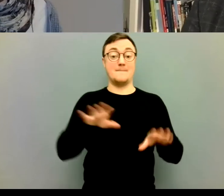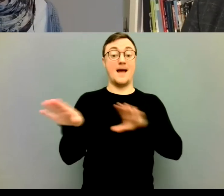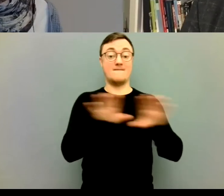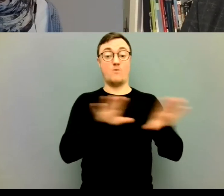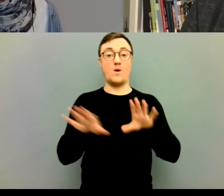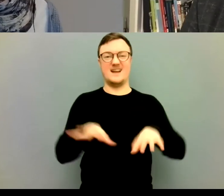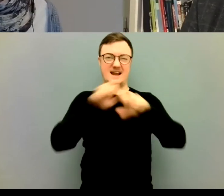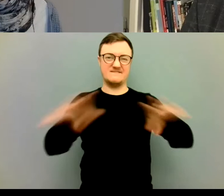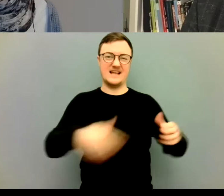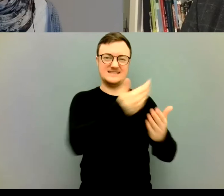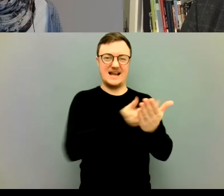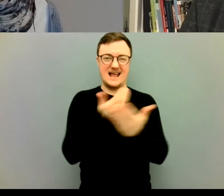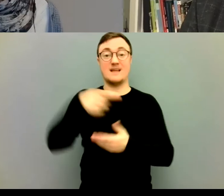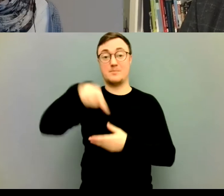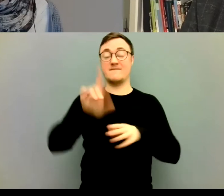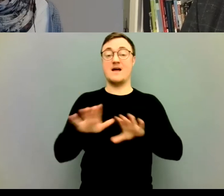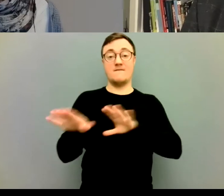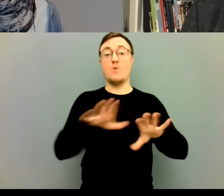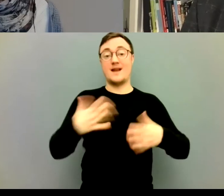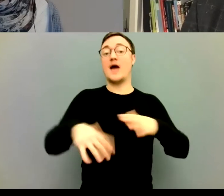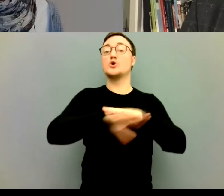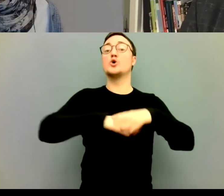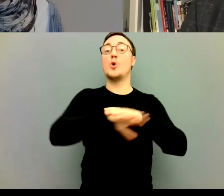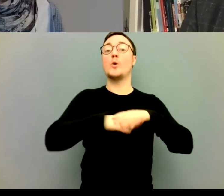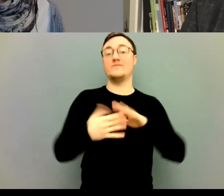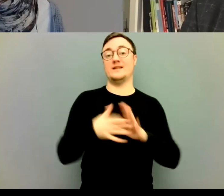I Sverige har vi haft problem med primärvården.